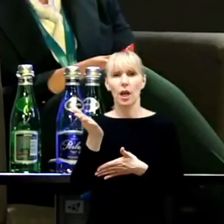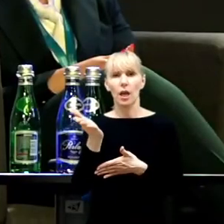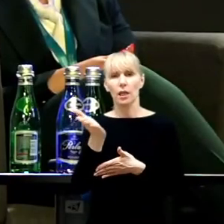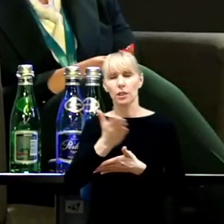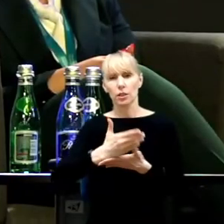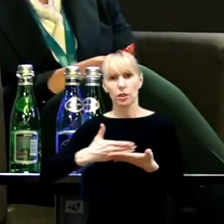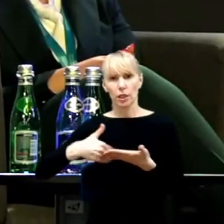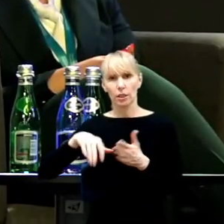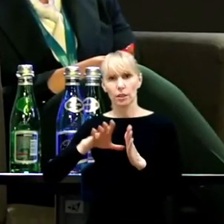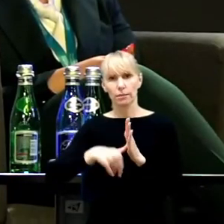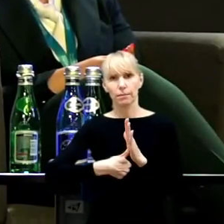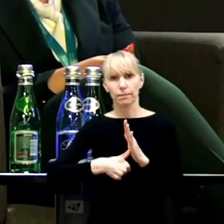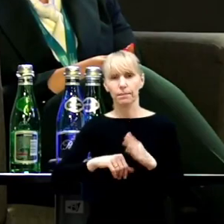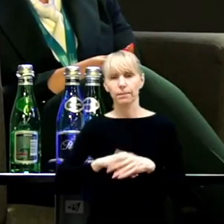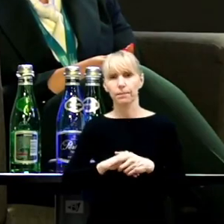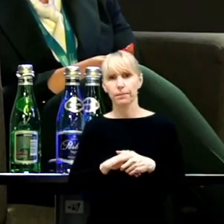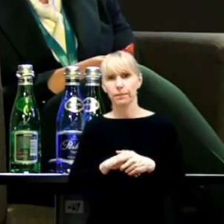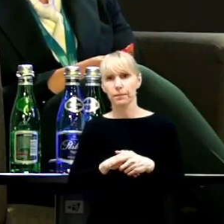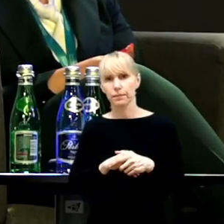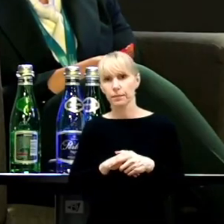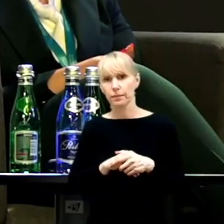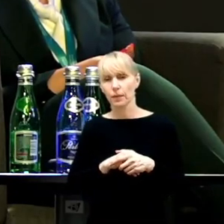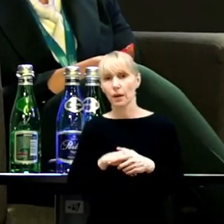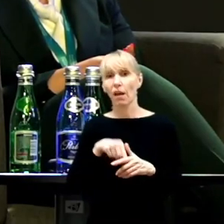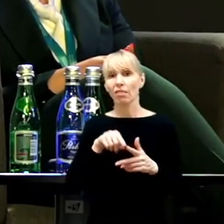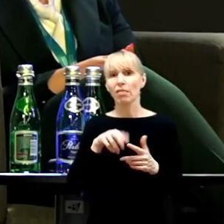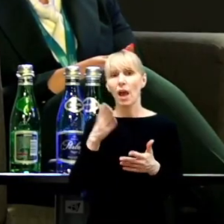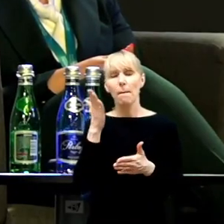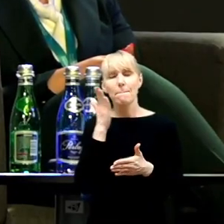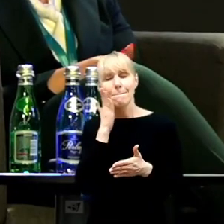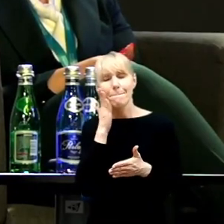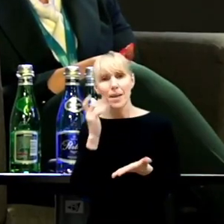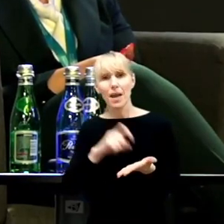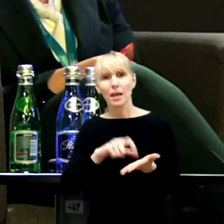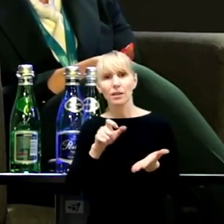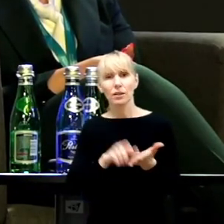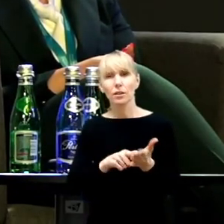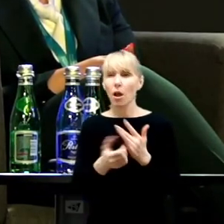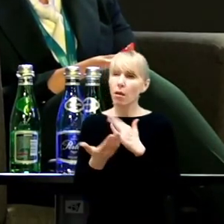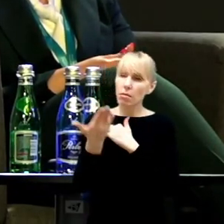I często są te mieszkania czy były wykupione przez ludzi,